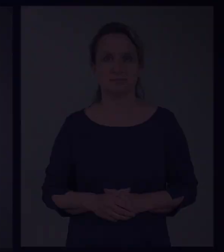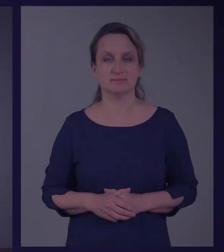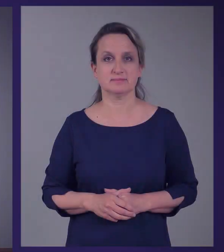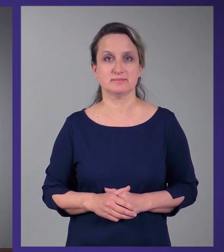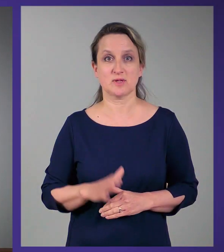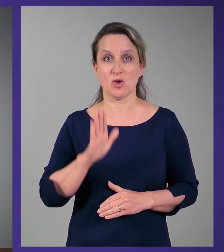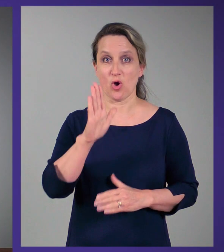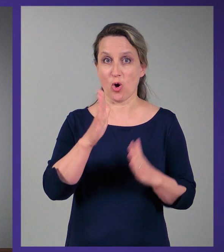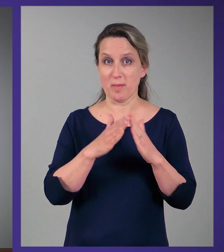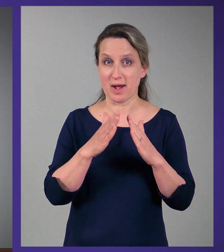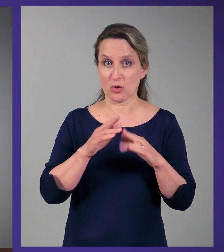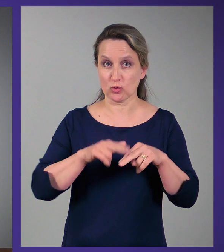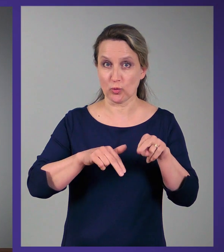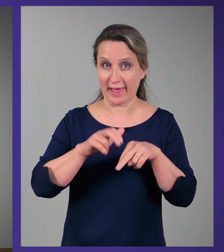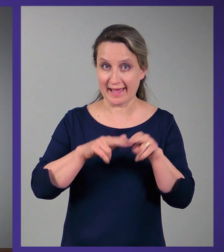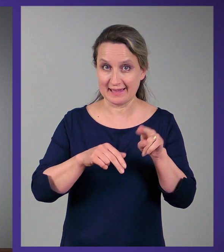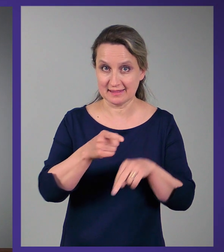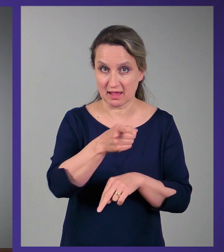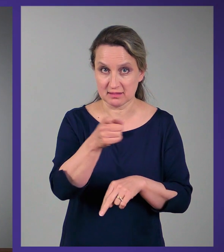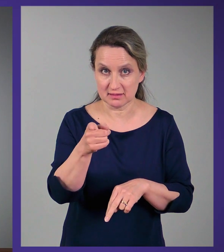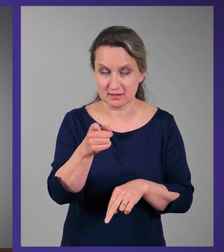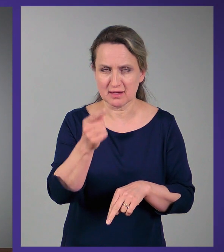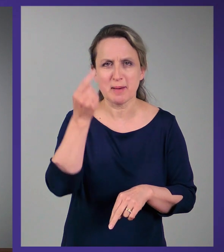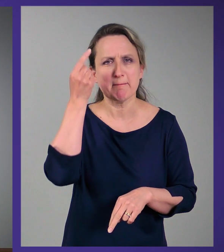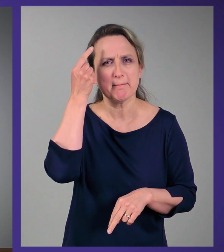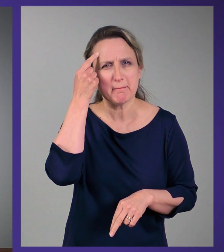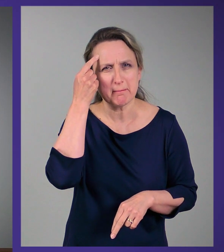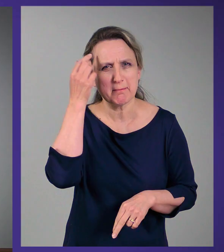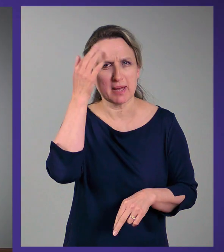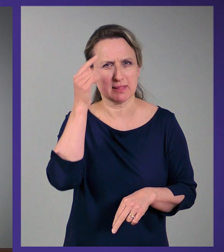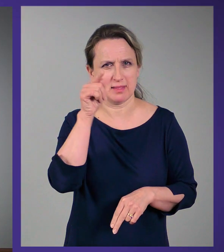Kui sa ehitad endale kodu, siis mõtle ka sellele, kuidas oleks seda